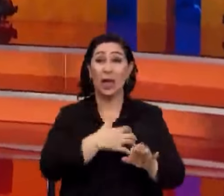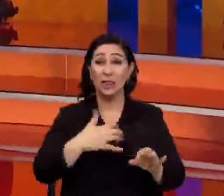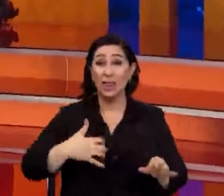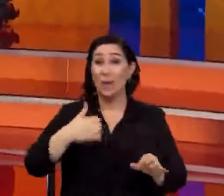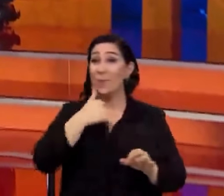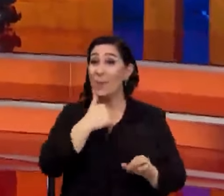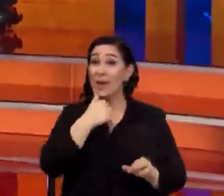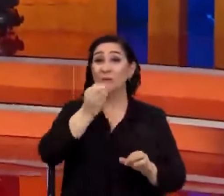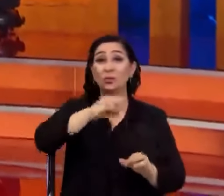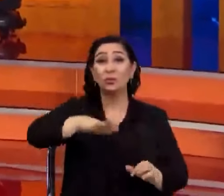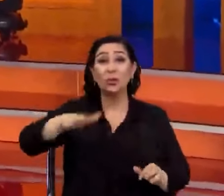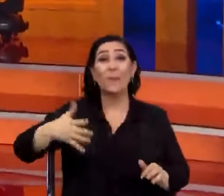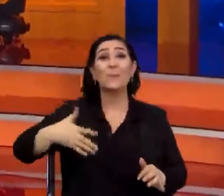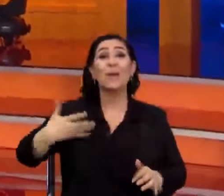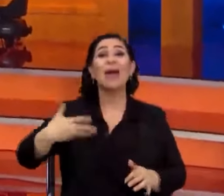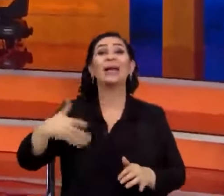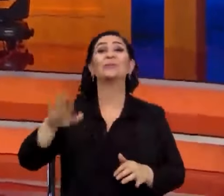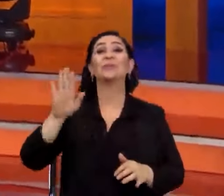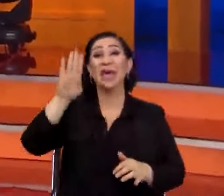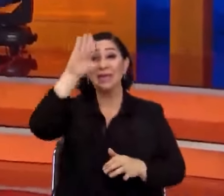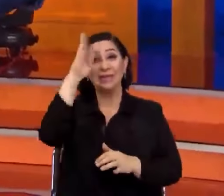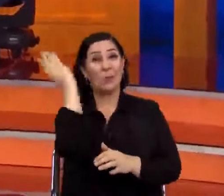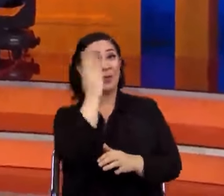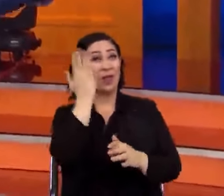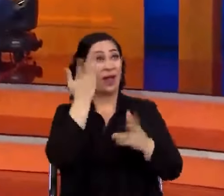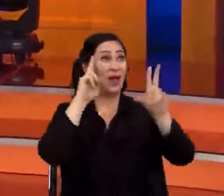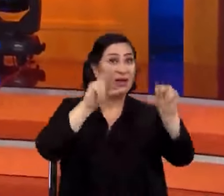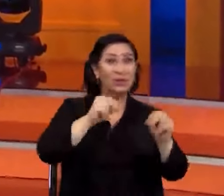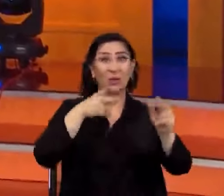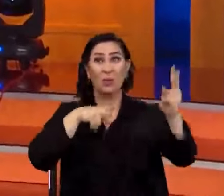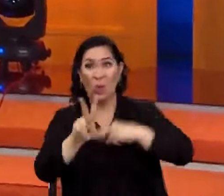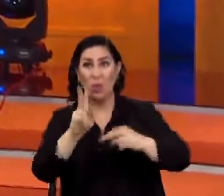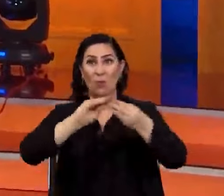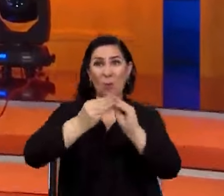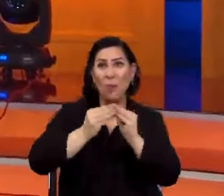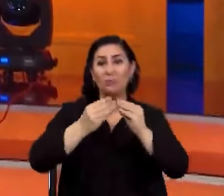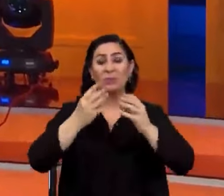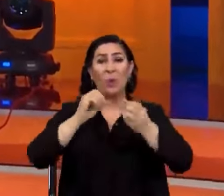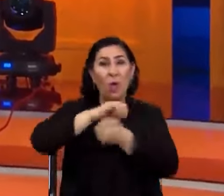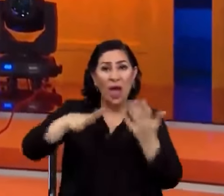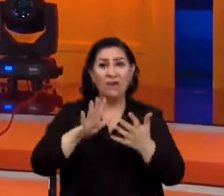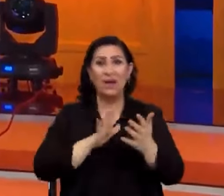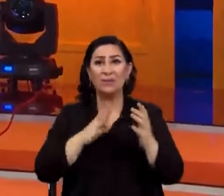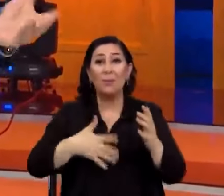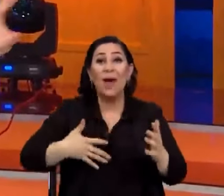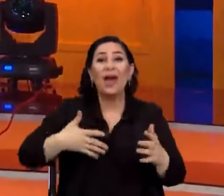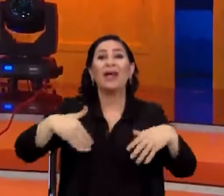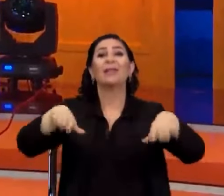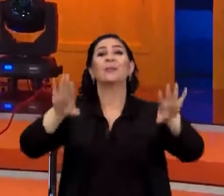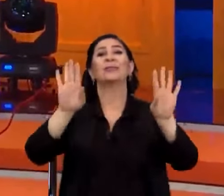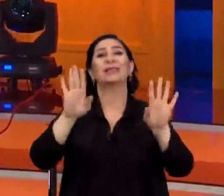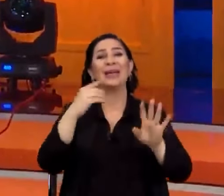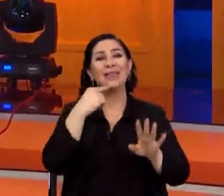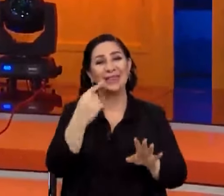çocuklarını Merak etmesinler İstanbul'a gidiyorlar Nerede kalacaklar Ne yapacaklar olaylar var diye merak etmesinler diye seyircisiz yapacaktık